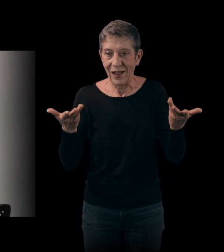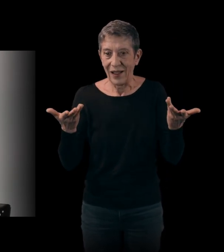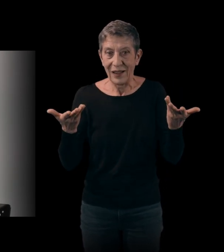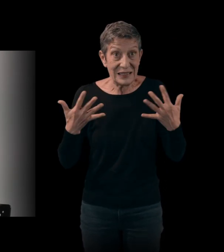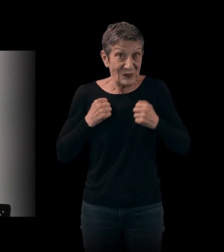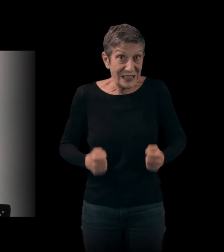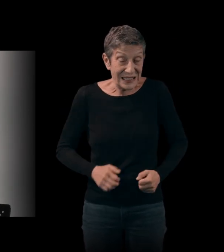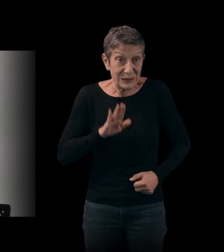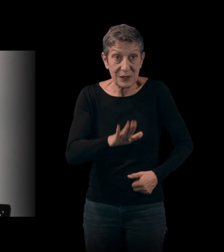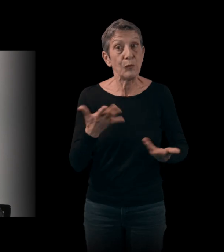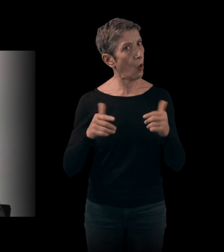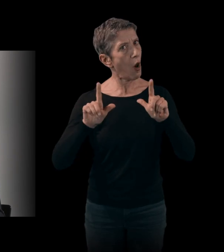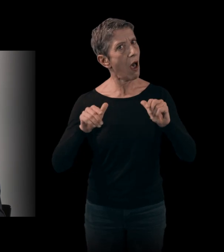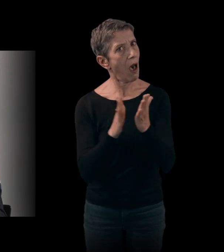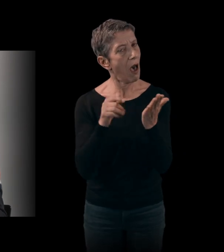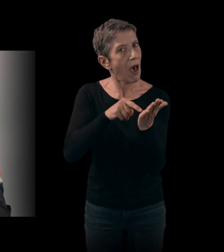Donc, tout ça, c'est très présent et en même temps je ne connais